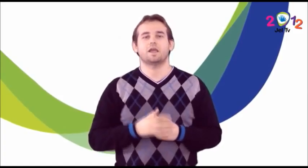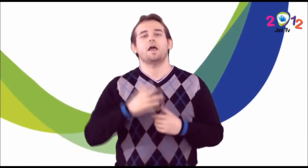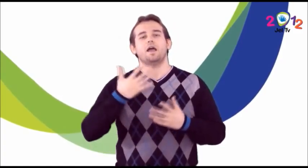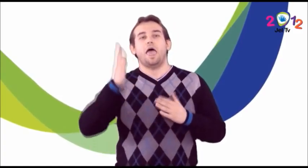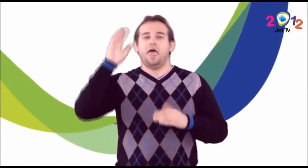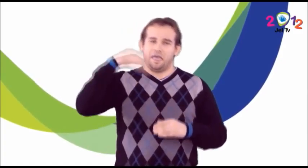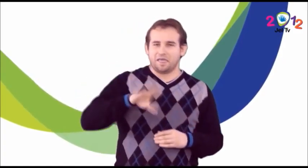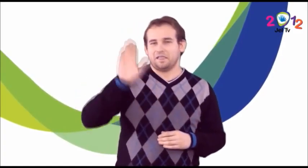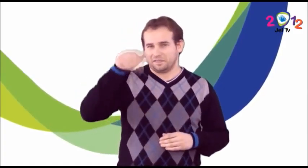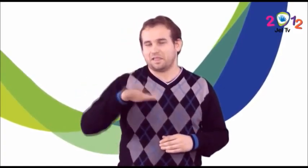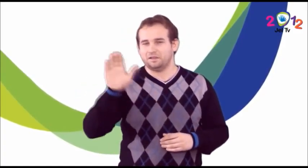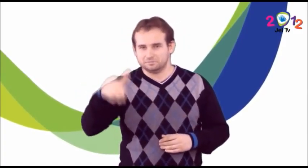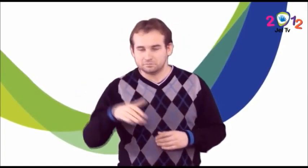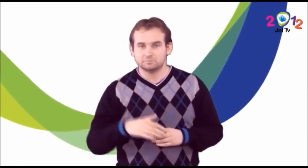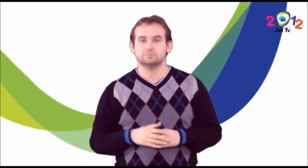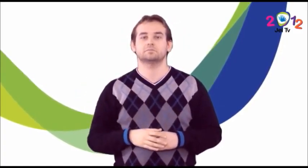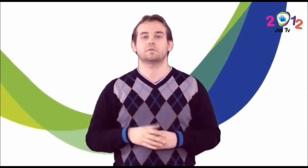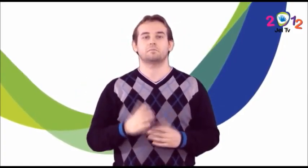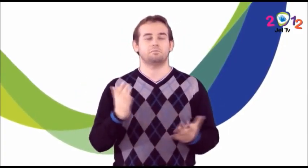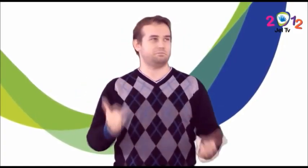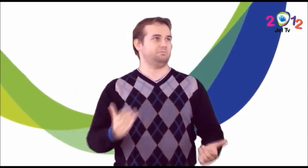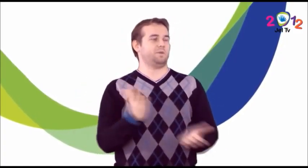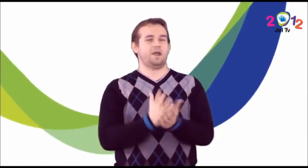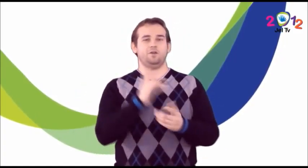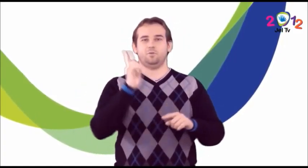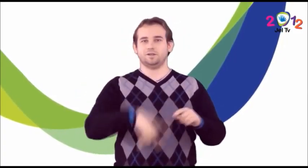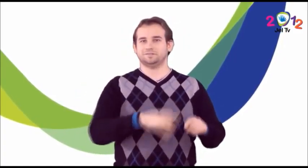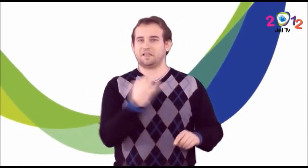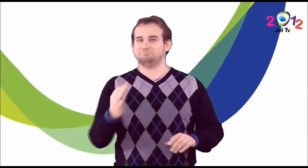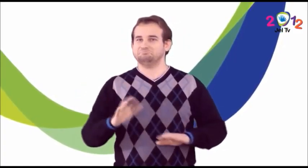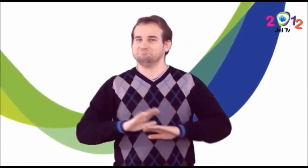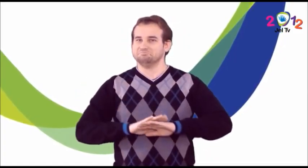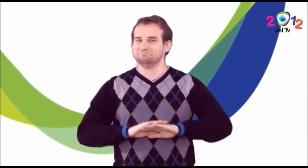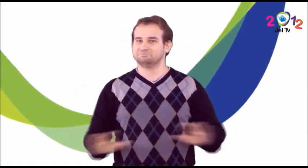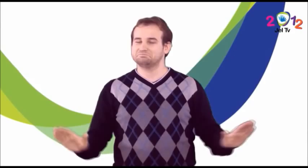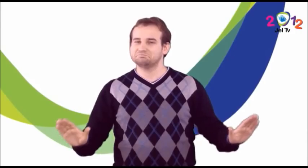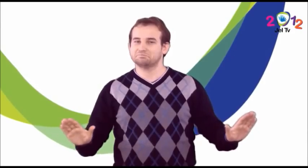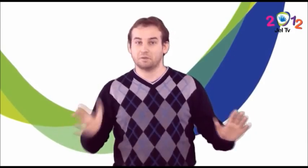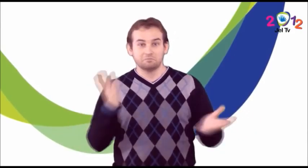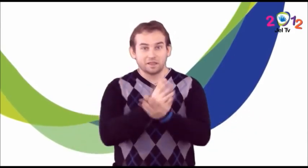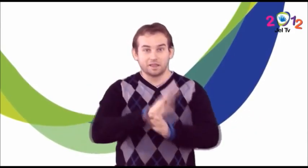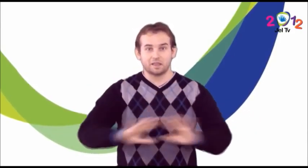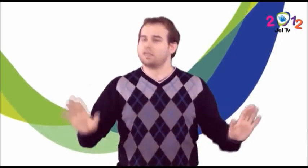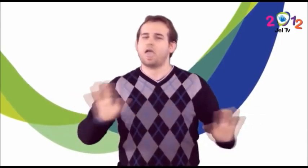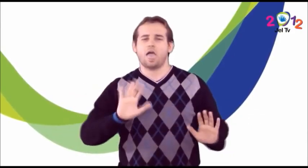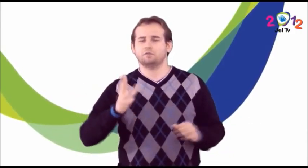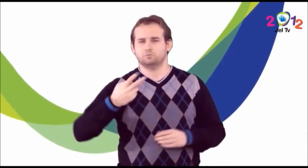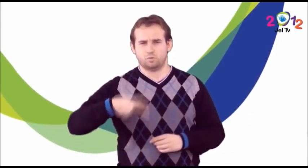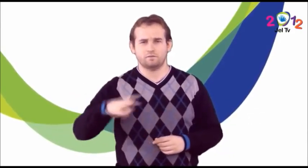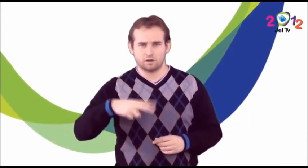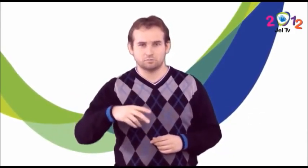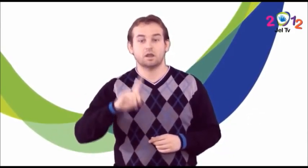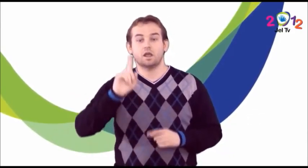Voltak hullámvölgyek, ma az év utolsó napja van. Jövõre is folytatjuk a munkát.